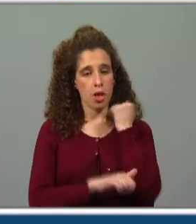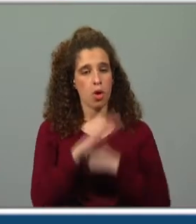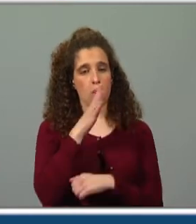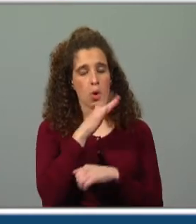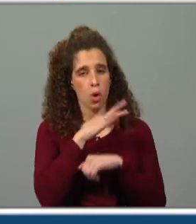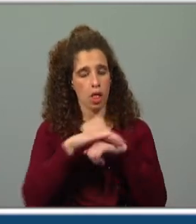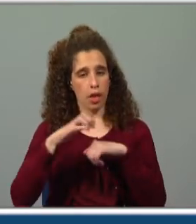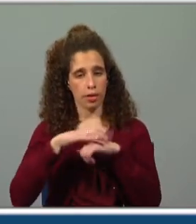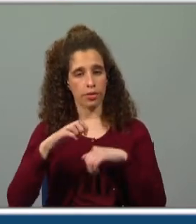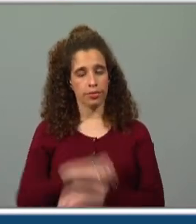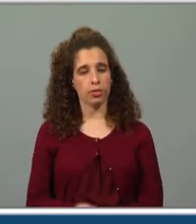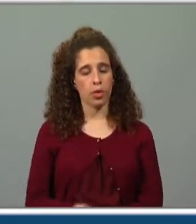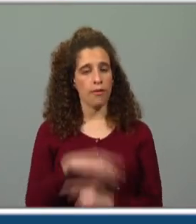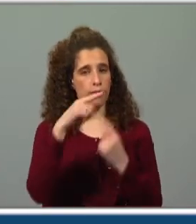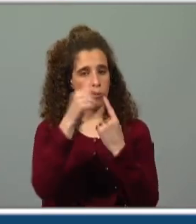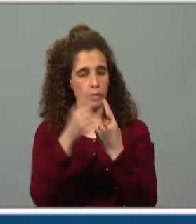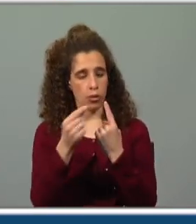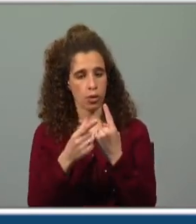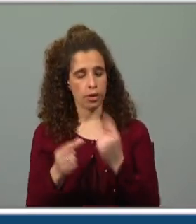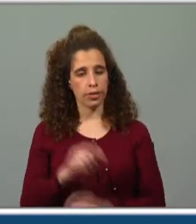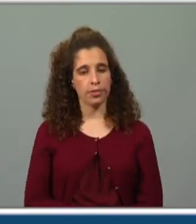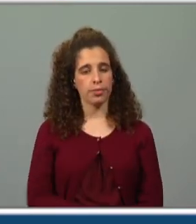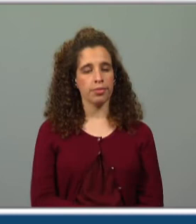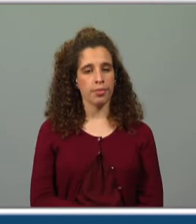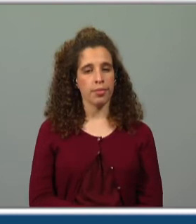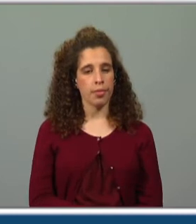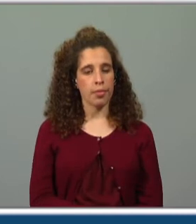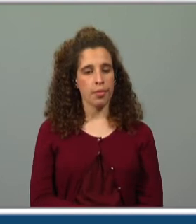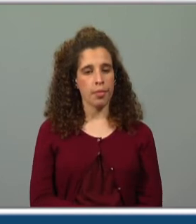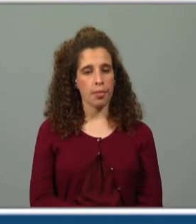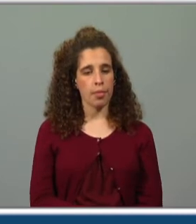cor de laranja com folhas 帶葉子的橙色